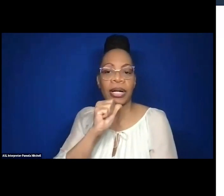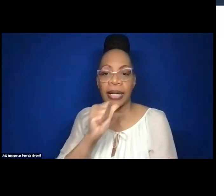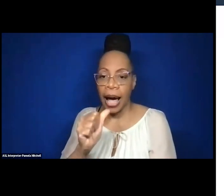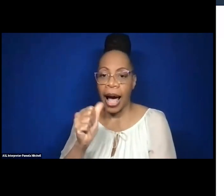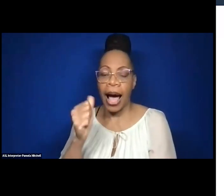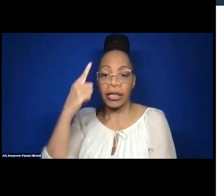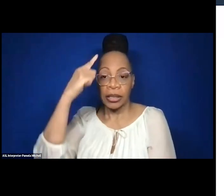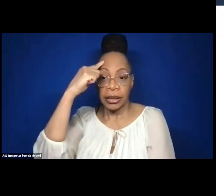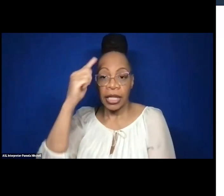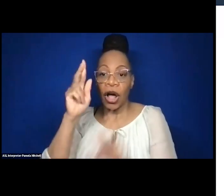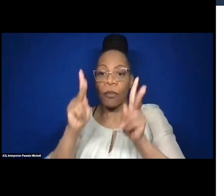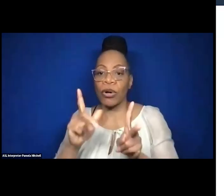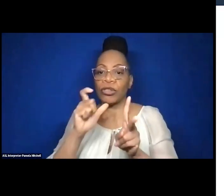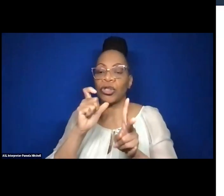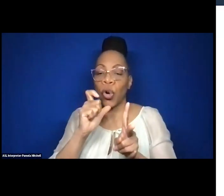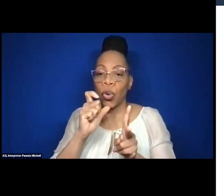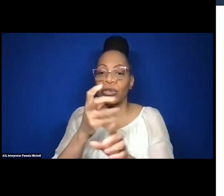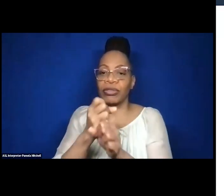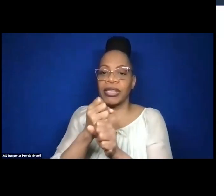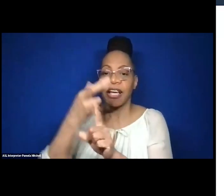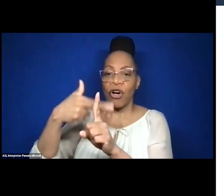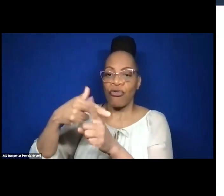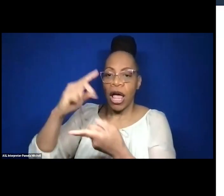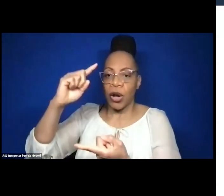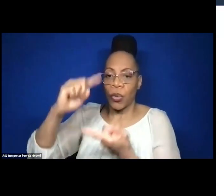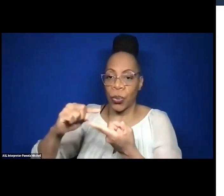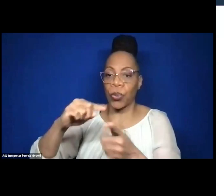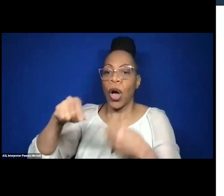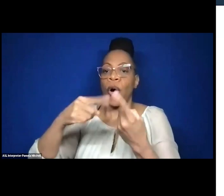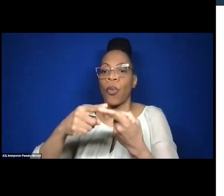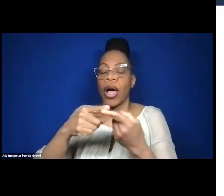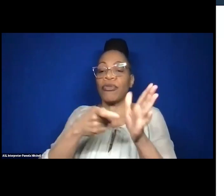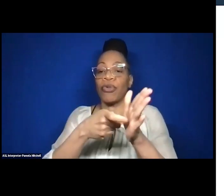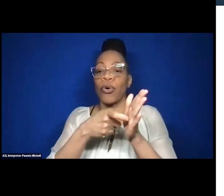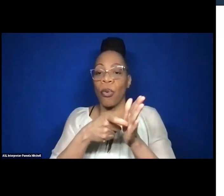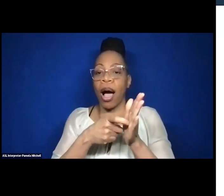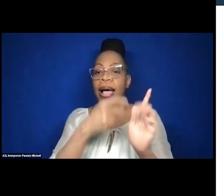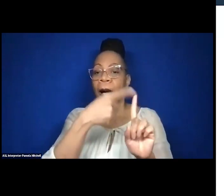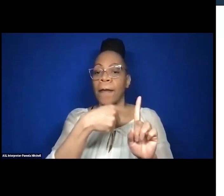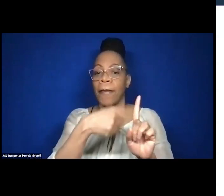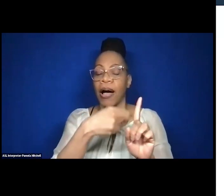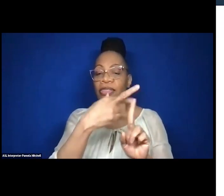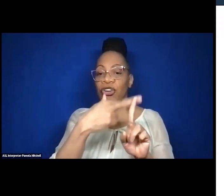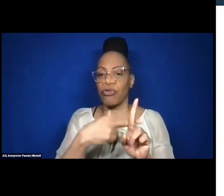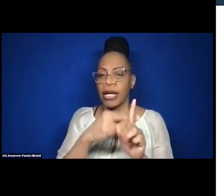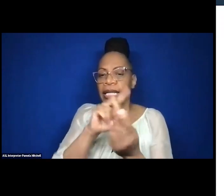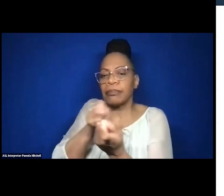está recibiendo alquiler con descuento cuando su alquiler mensual requerido sea igual o superior a una cierta cantidad.